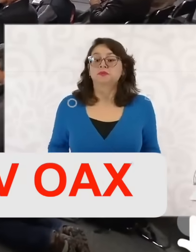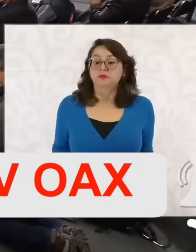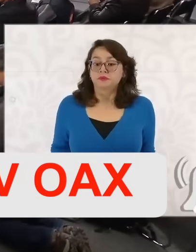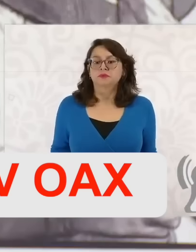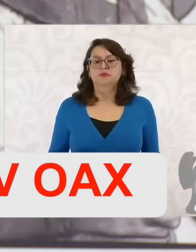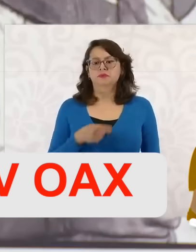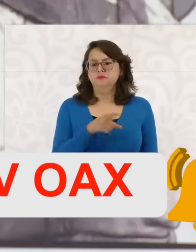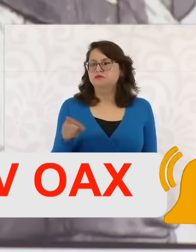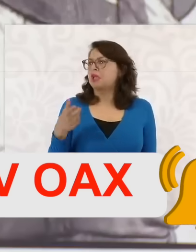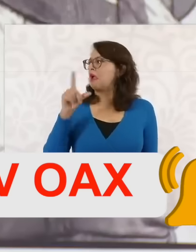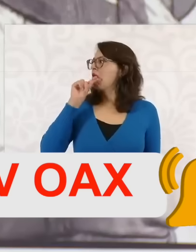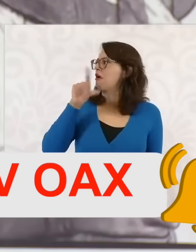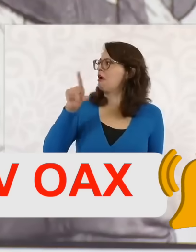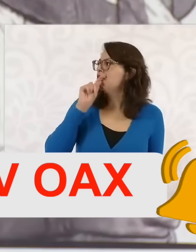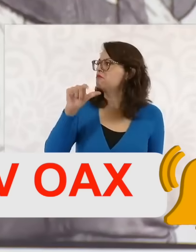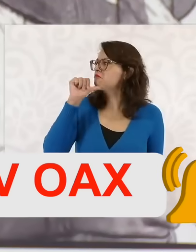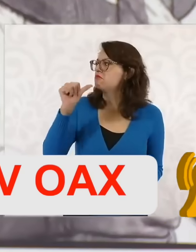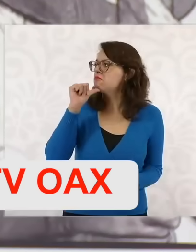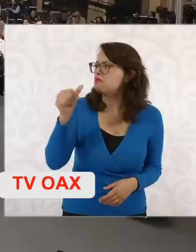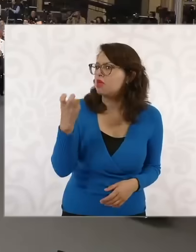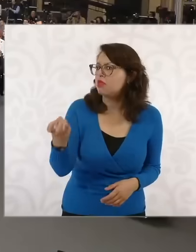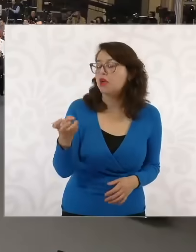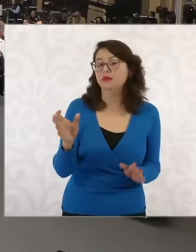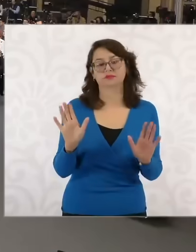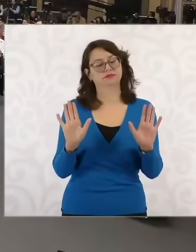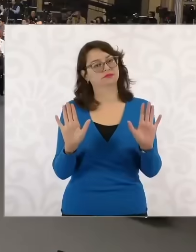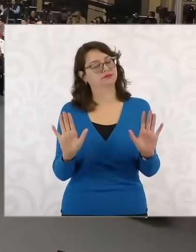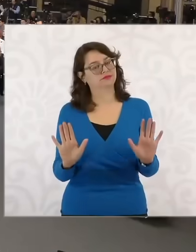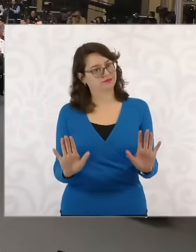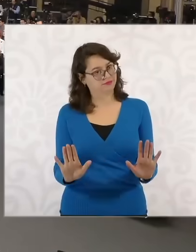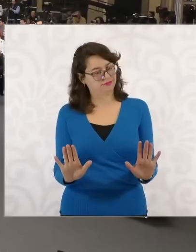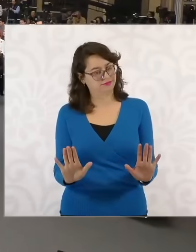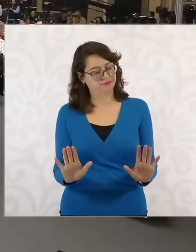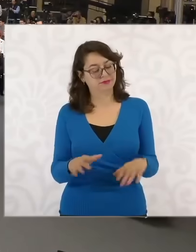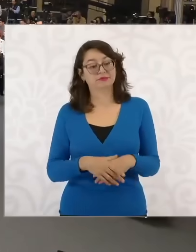que porque en Jalisco no había medicamentos. La entrega de medicamentos en Jalisco le